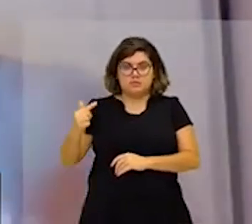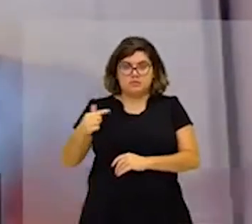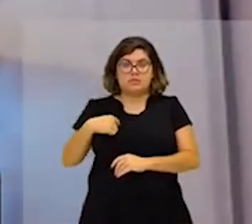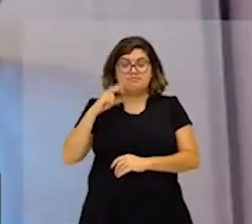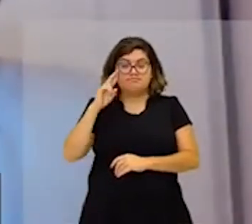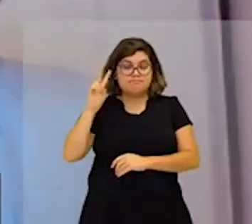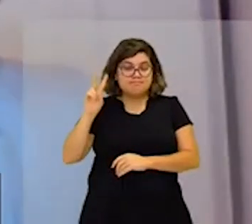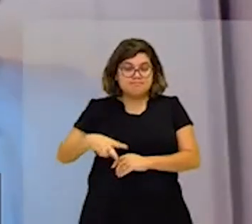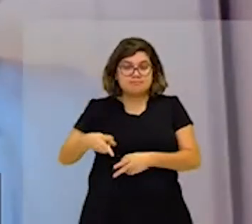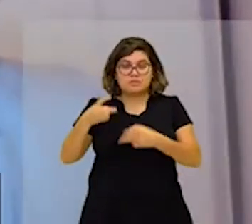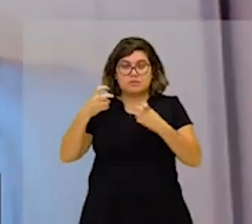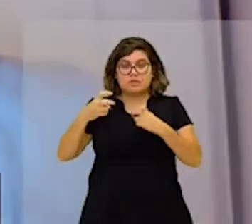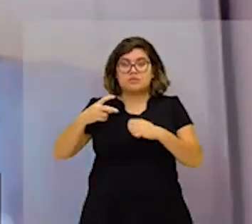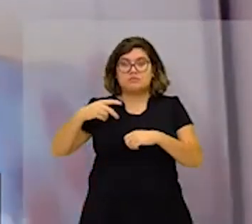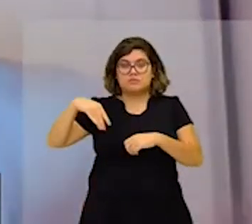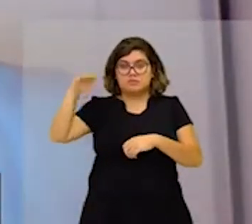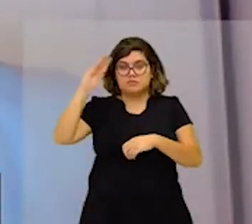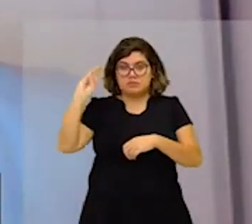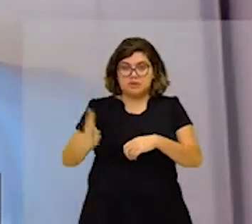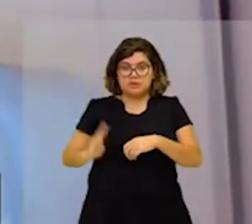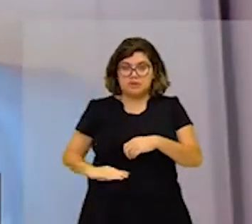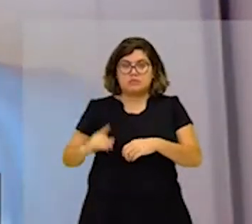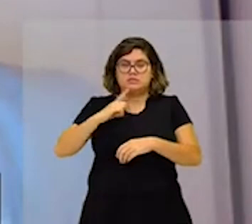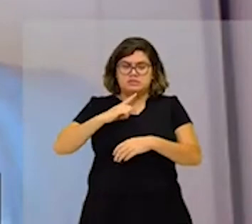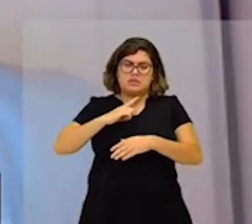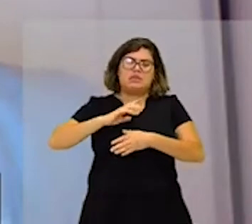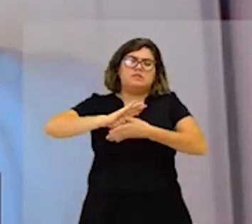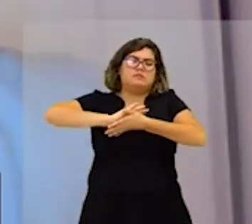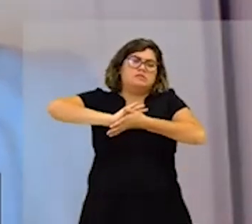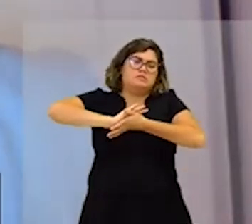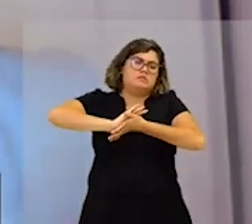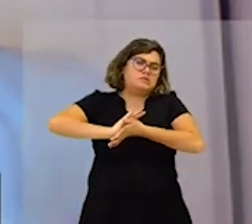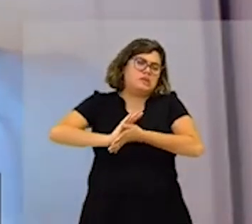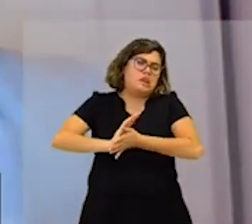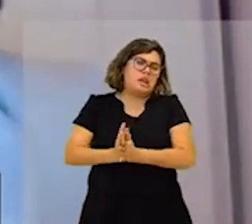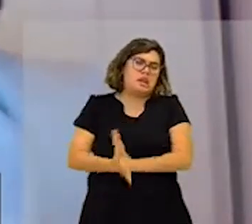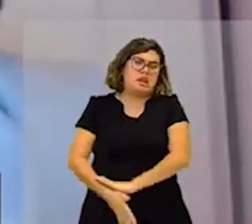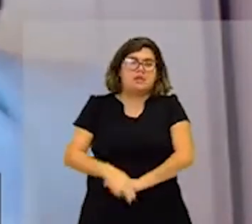tão racista como nós estruturalmente racista como nós mas que o racismo também não é sócio cultural